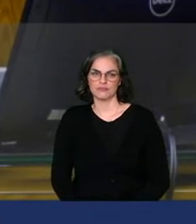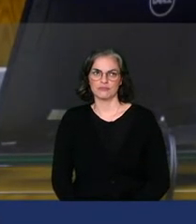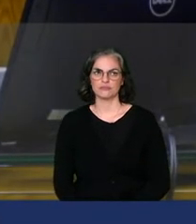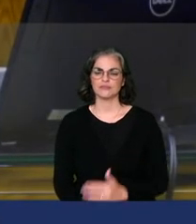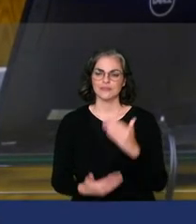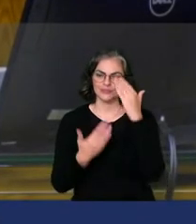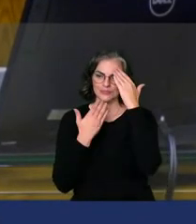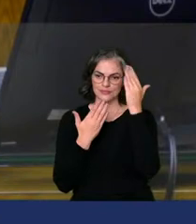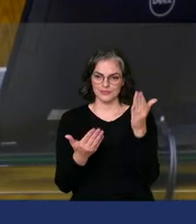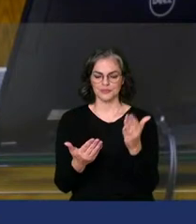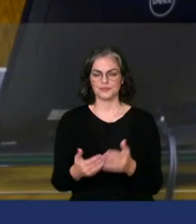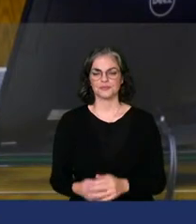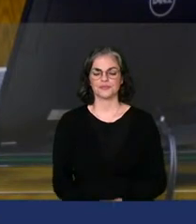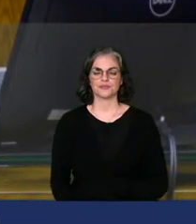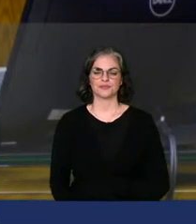OBRIGADO, PRESIDENTE. -- [PRESIDENTE]: OBRIGADO